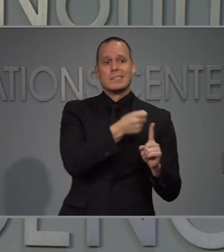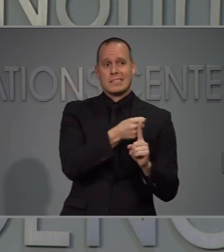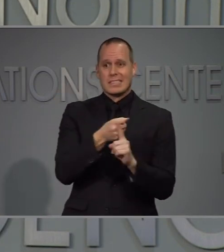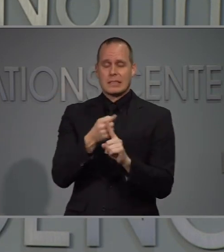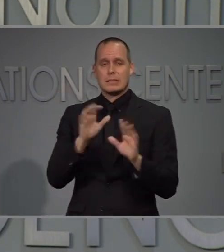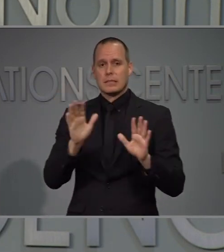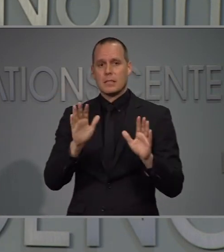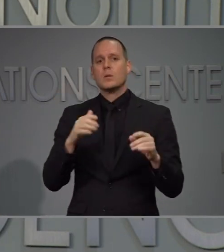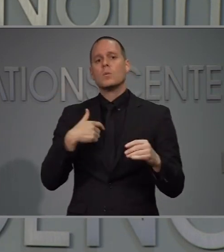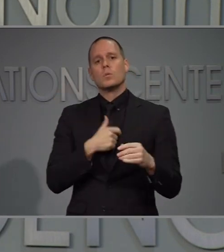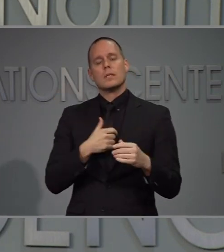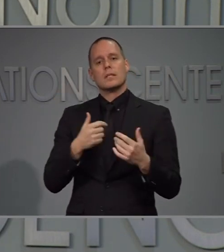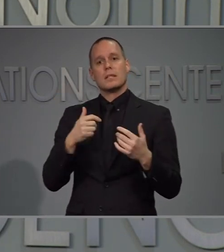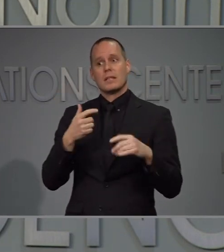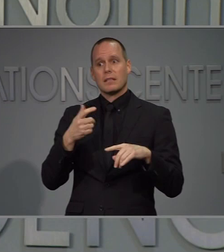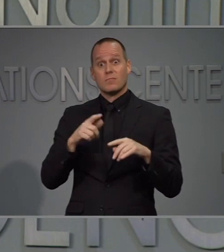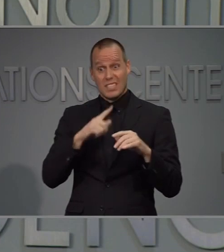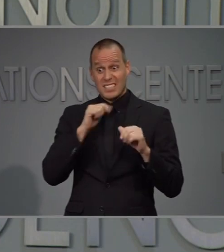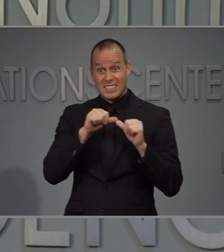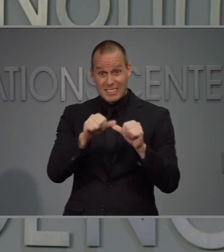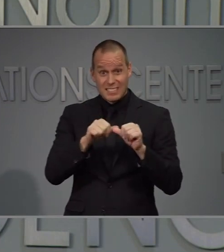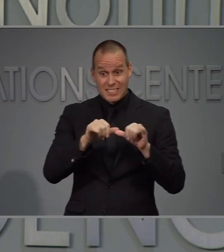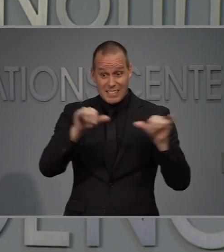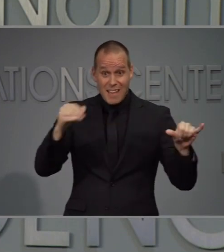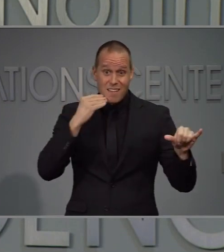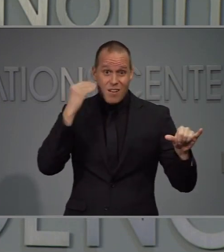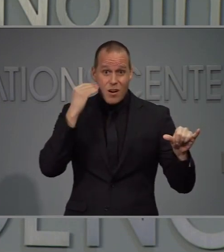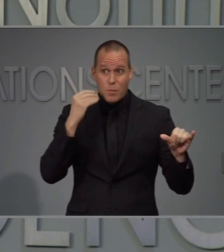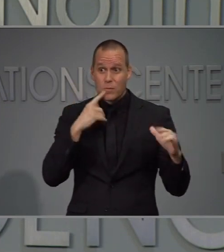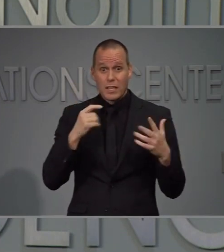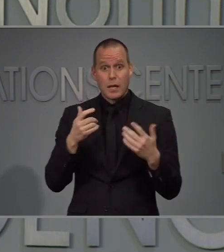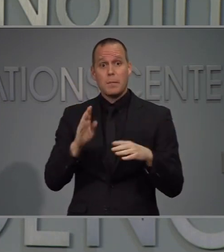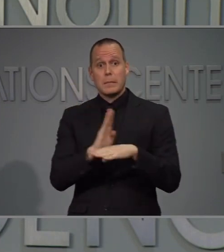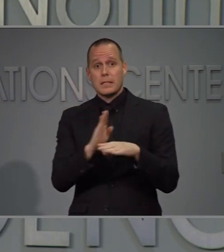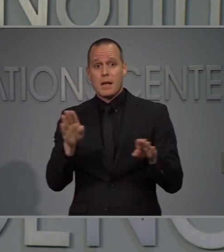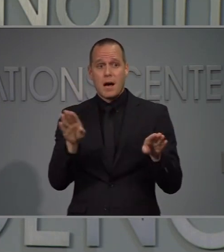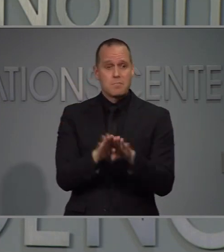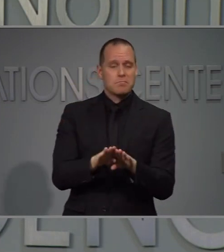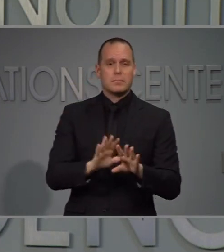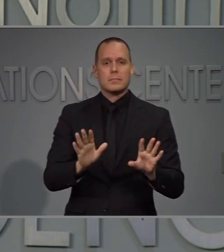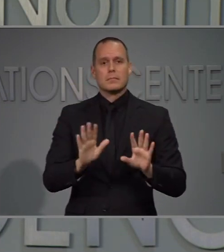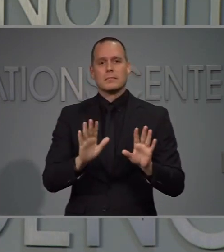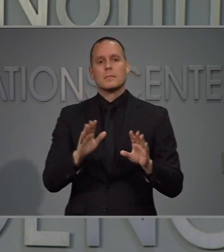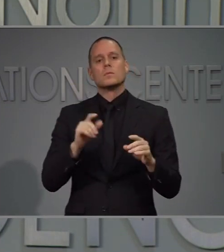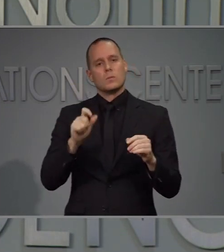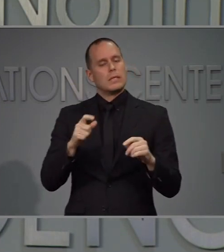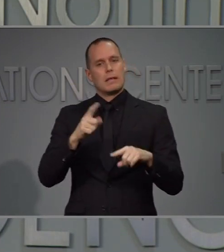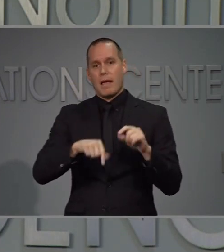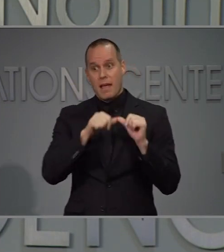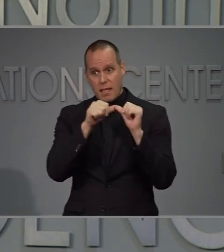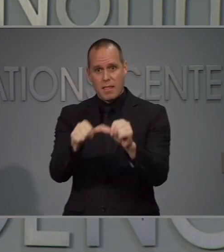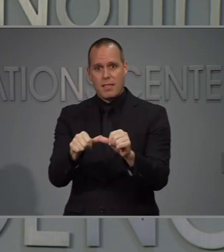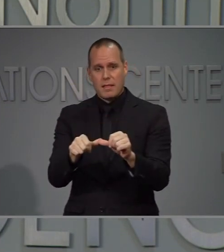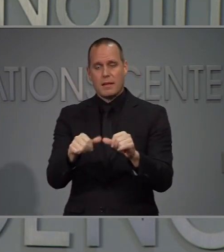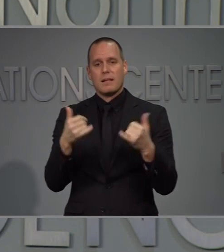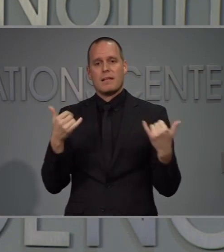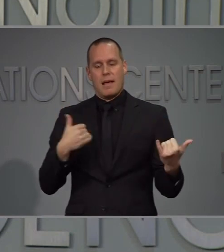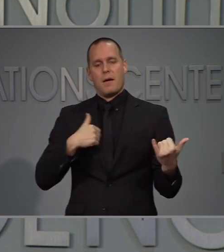podemos continuar permaneciendo en casa a la larga. Ahora sabemos lo que necesitamos para transición a quitar las